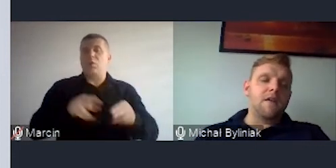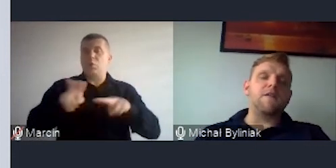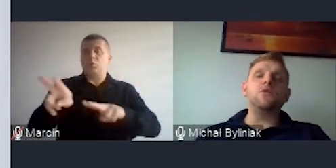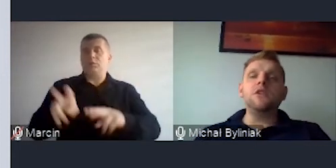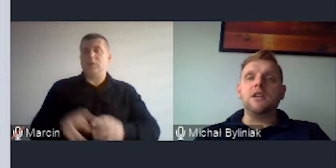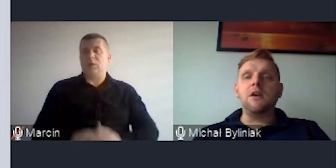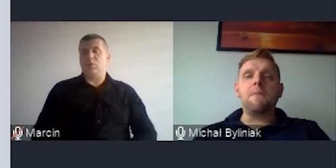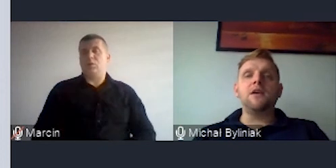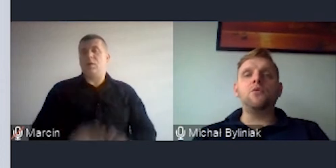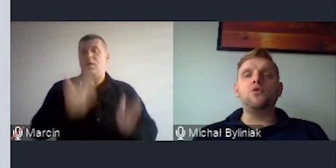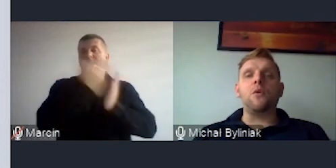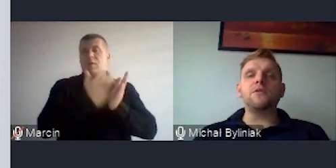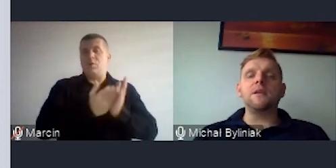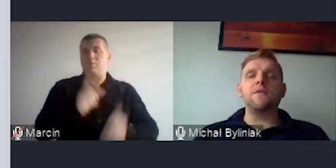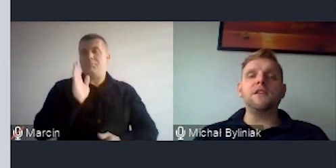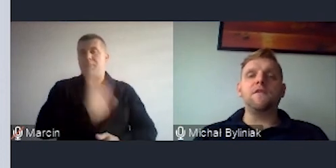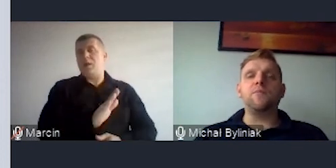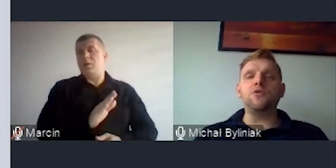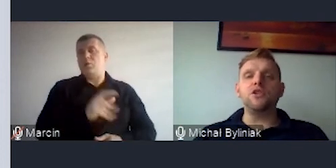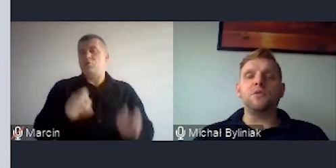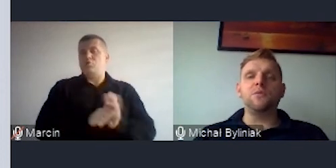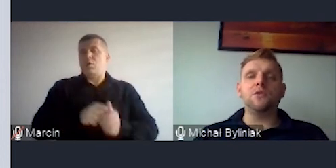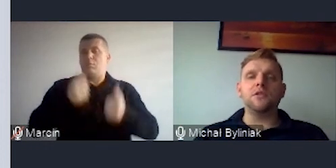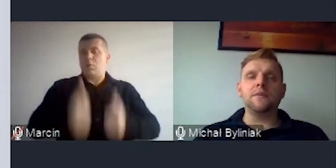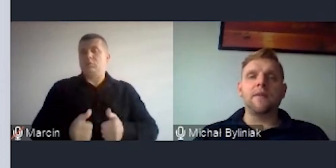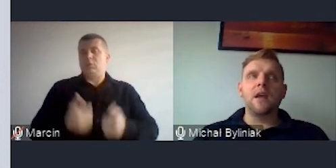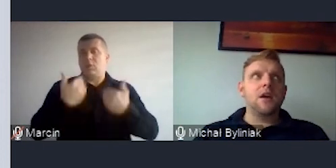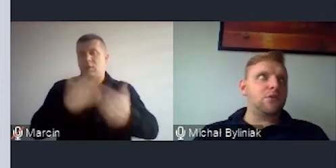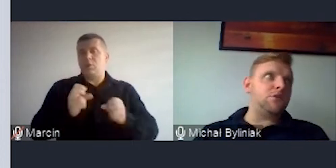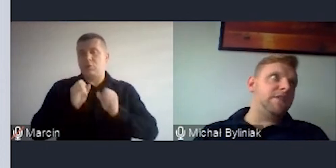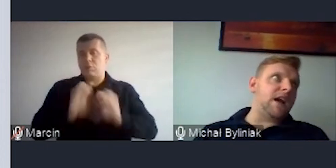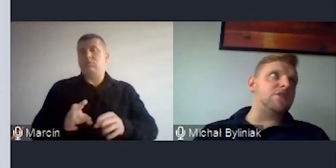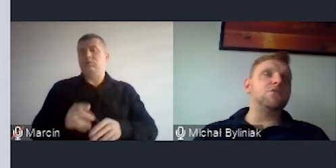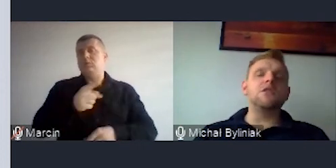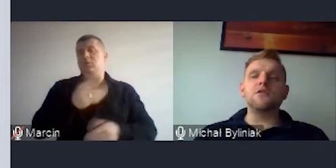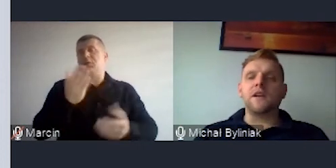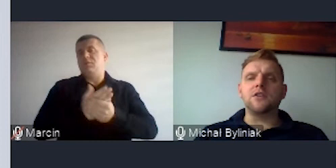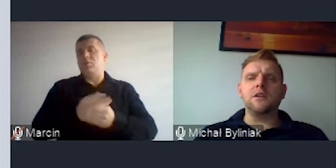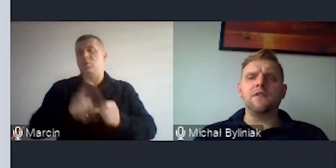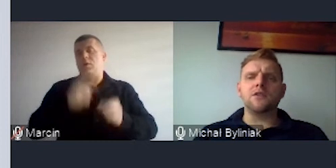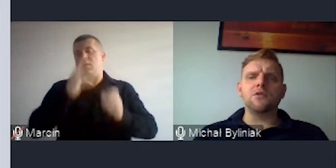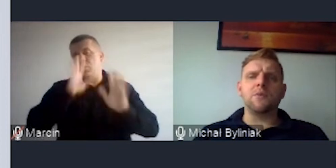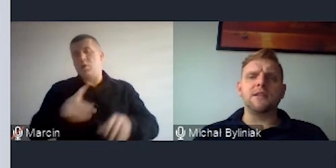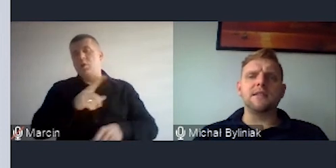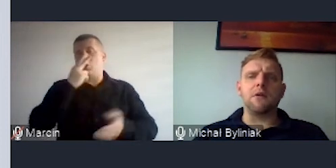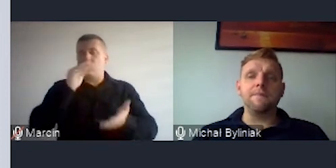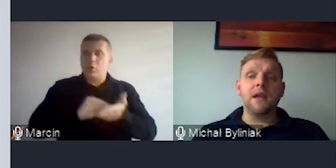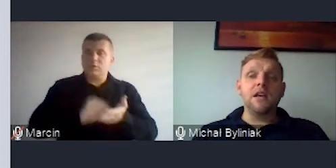Warunki mają do postępowania wpuścić podmioty, które wykażą się doświadczeniem, wykażą się potencjałem.